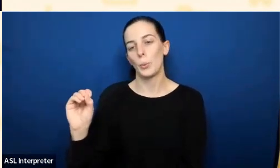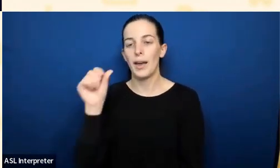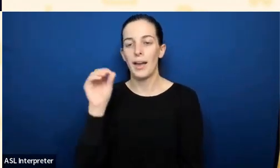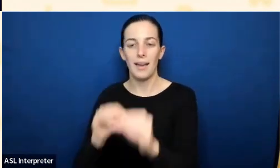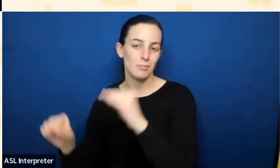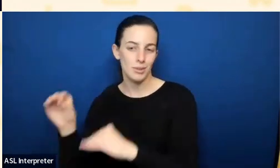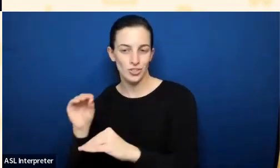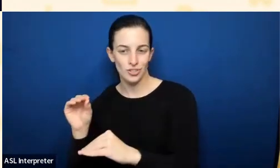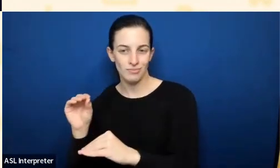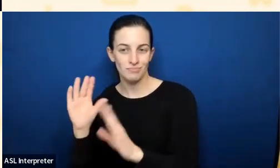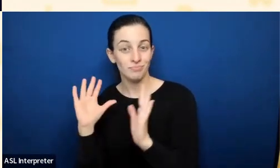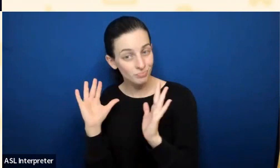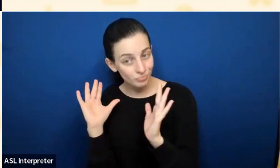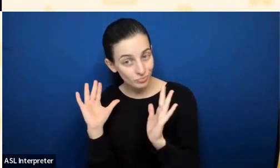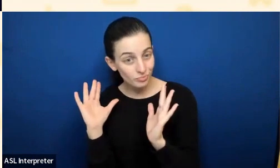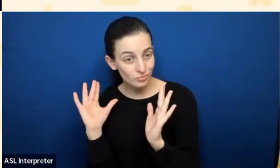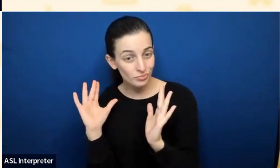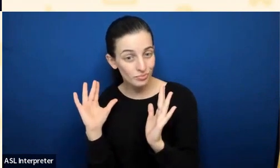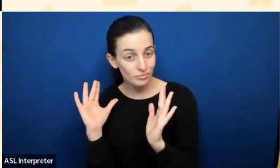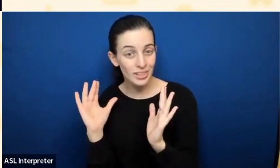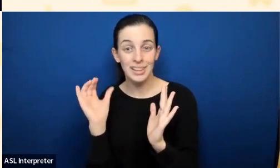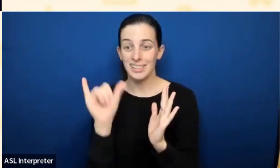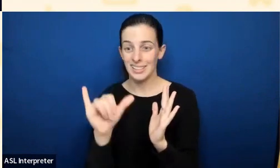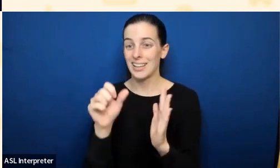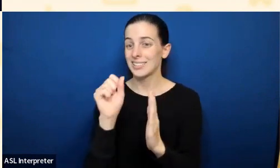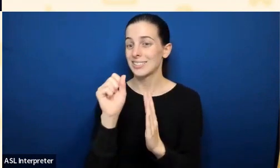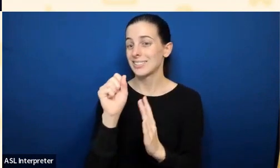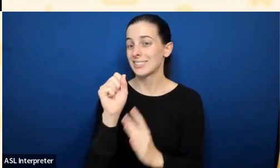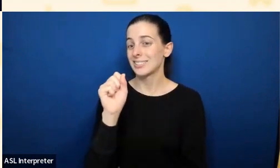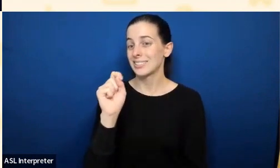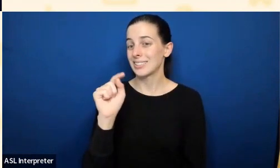Así que esa es nuestra hoja de estilo. De nuevo, bastante sencillo.